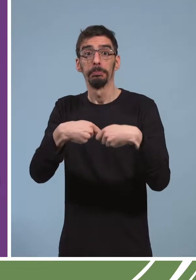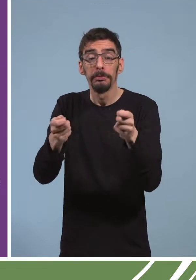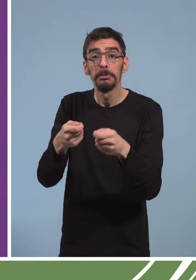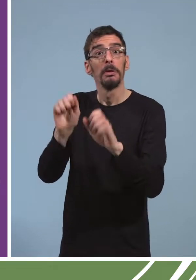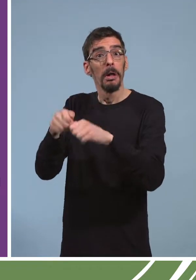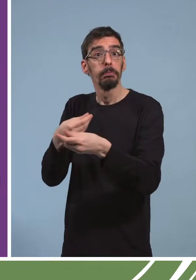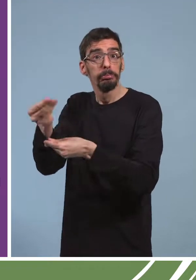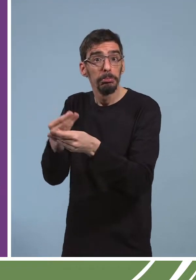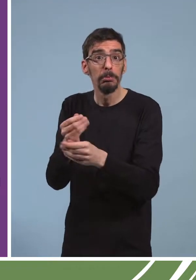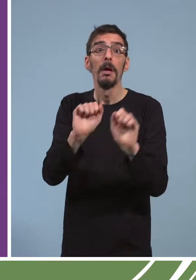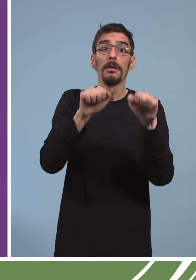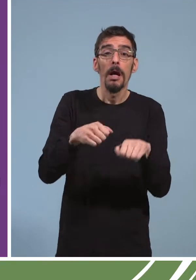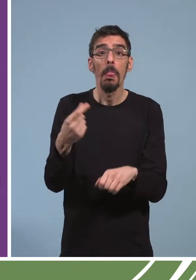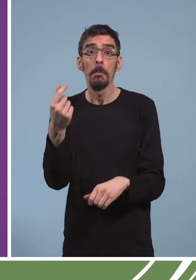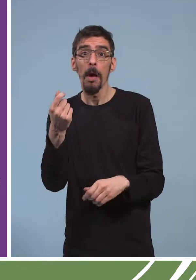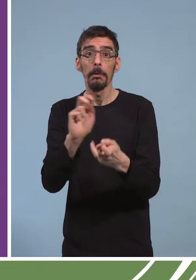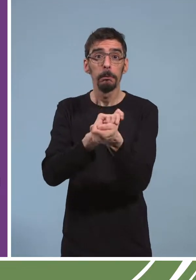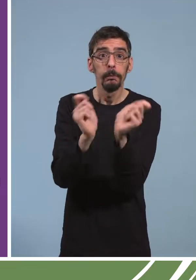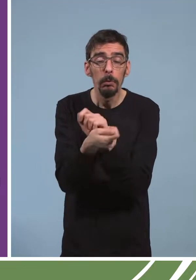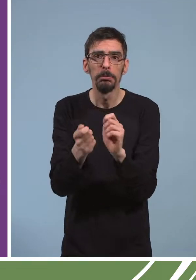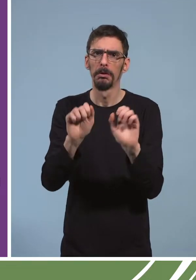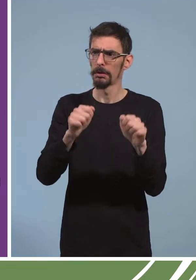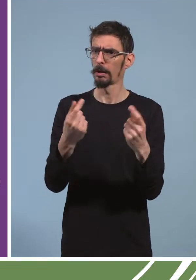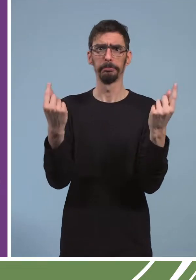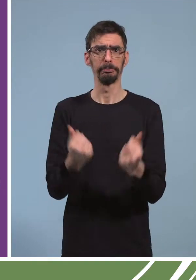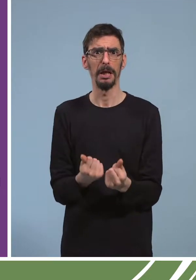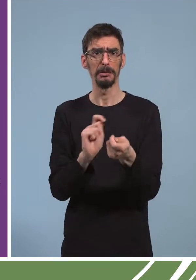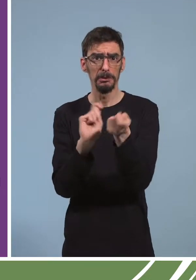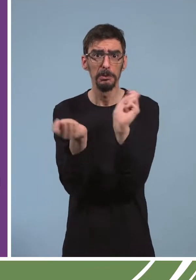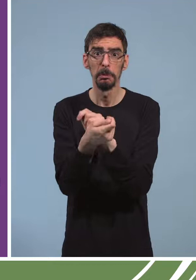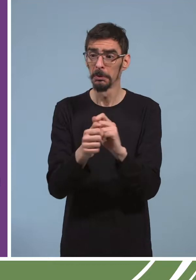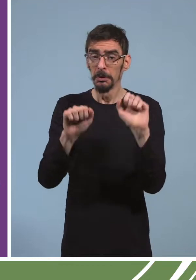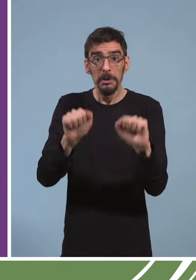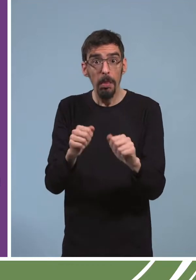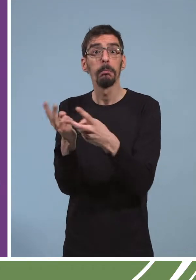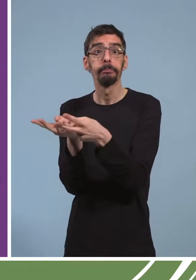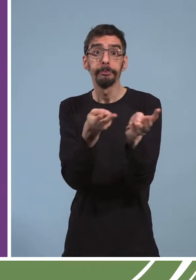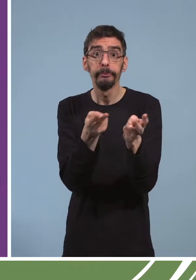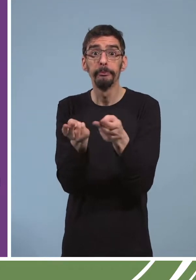Der Goldene Taler ist die Währung in dem Spiel. Die vorgeschlagenen Preise können jederzeit geändert werden.